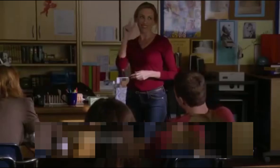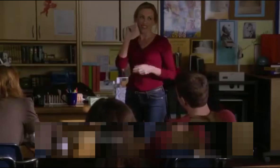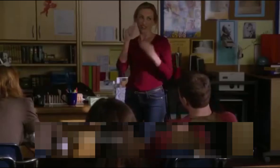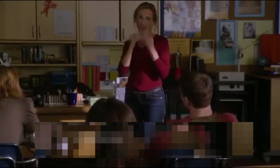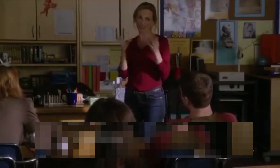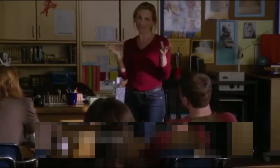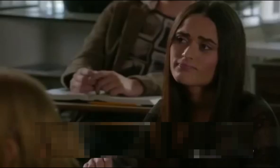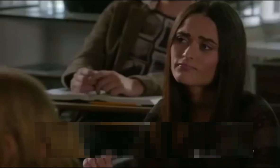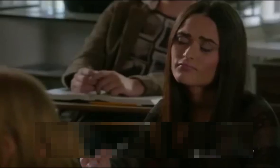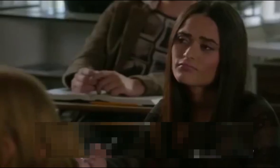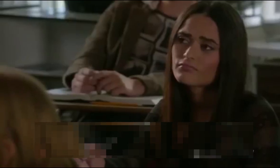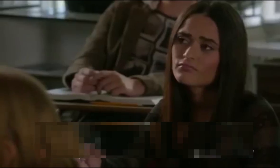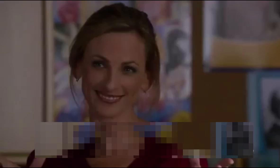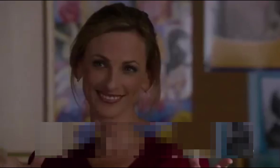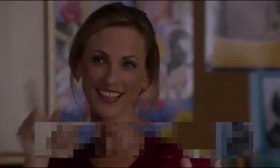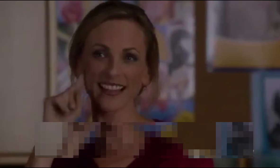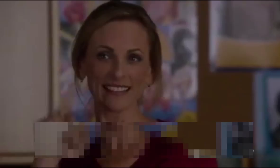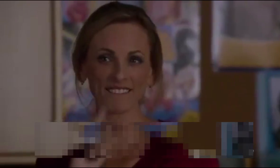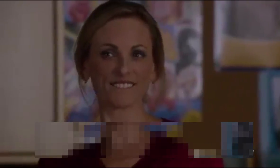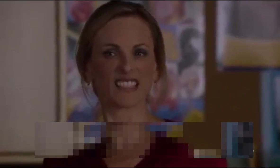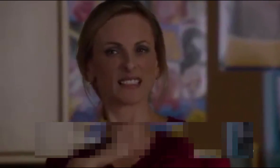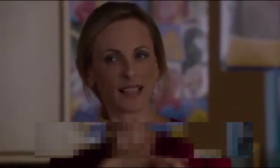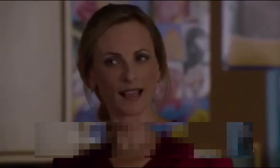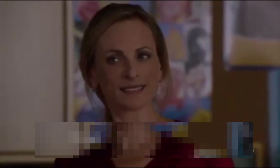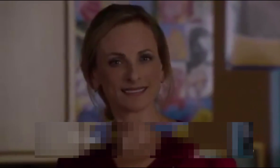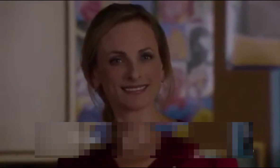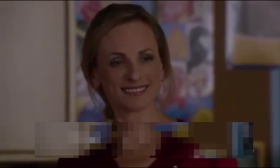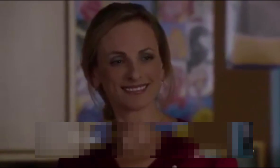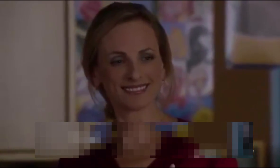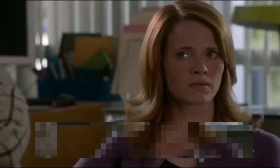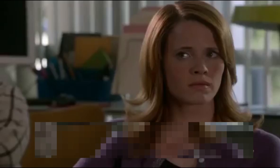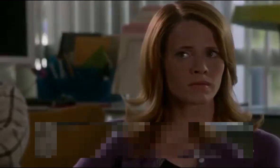Nicht Hörverlust. Deaf Gain. (= Taubheitsgewinn)